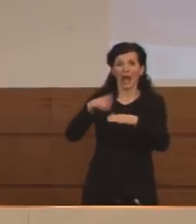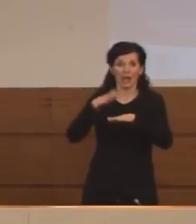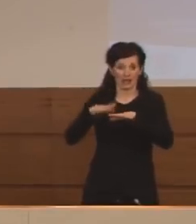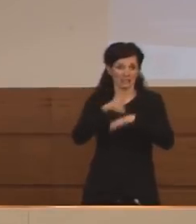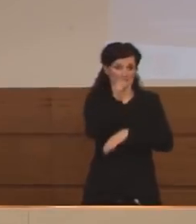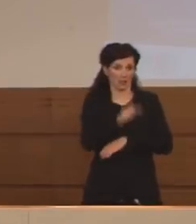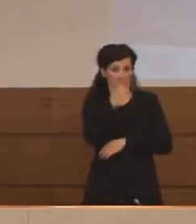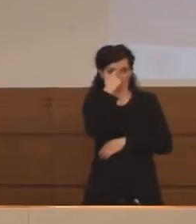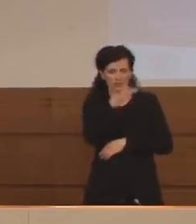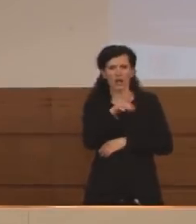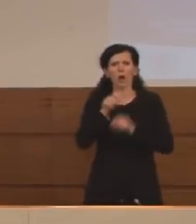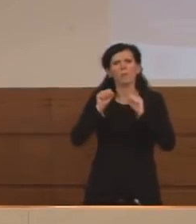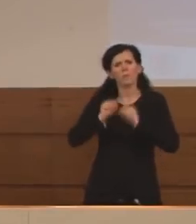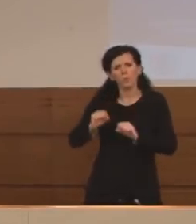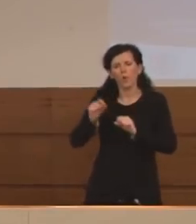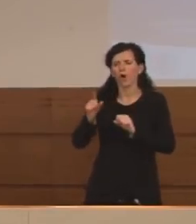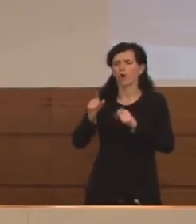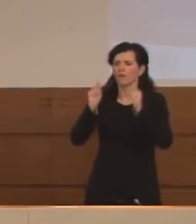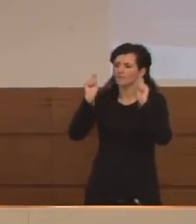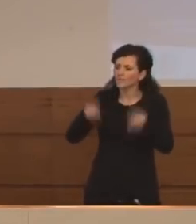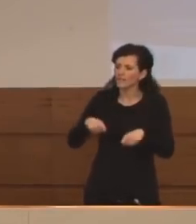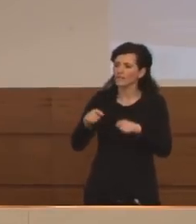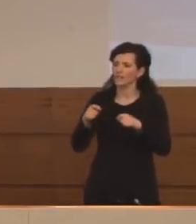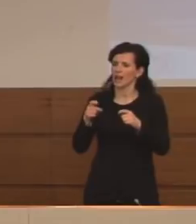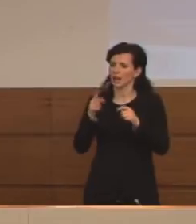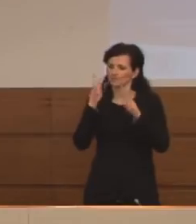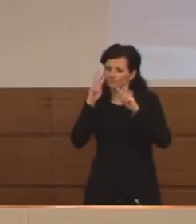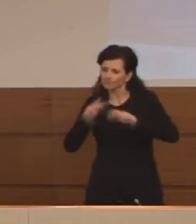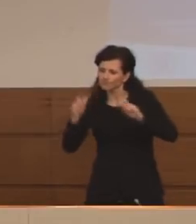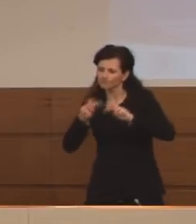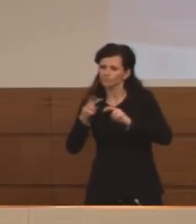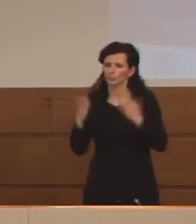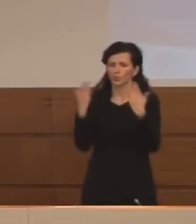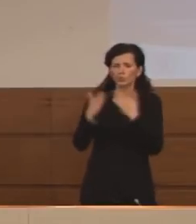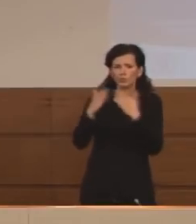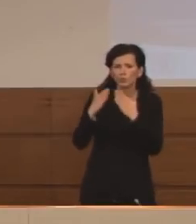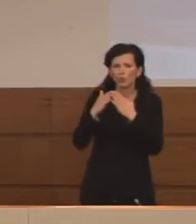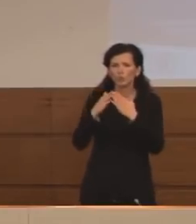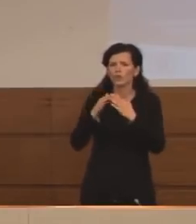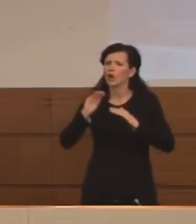di metter, di attivare un campionamento, anzi da fare a tappeto, non a campione